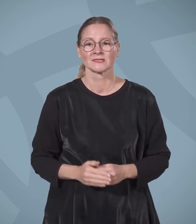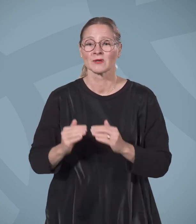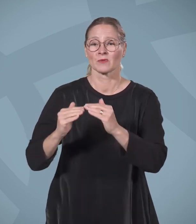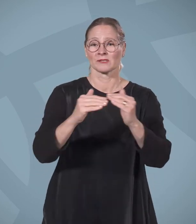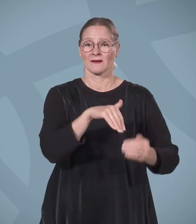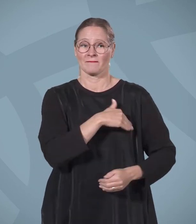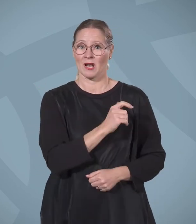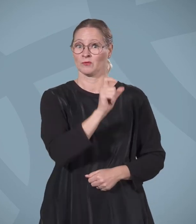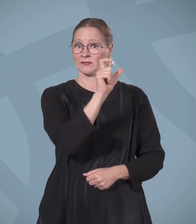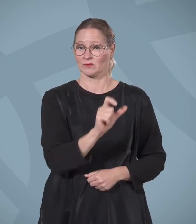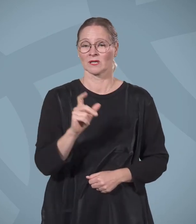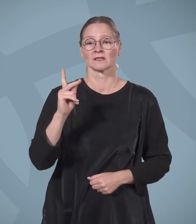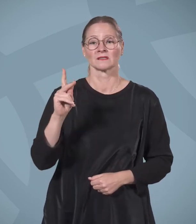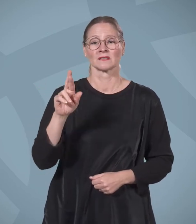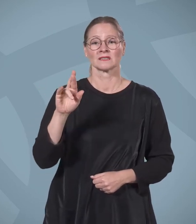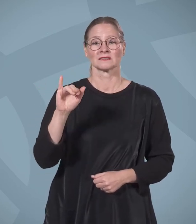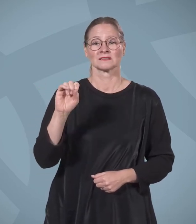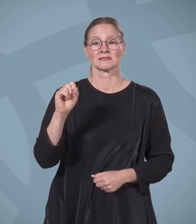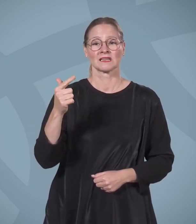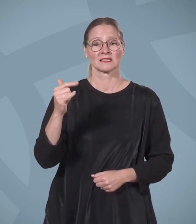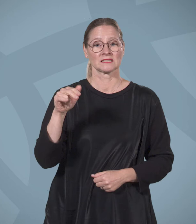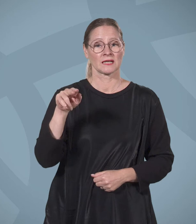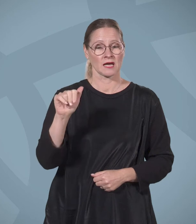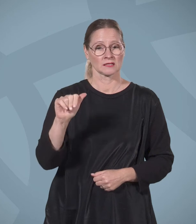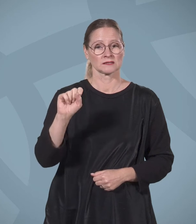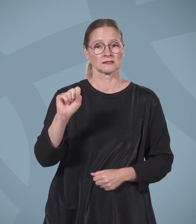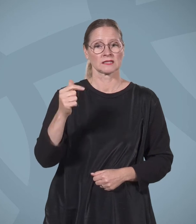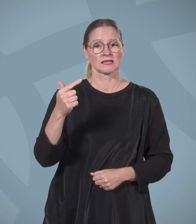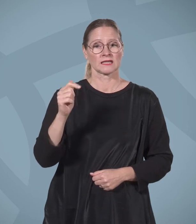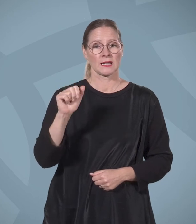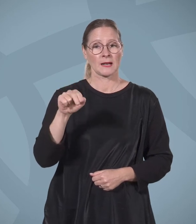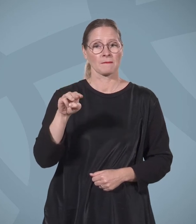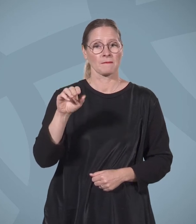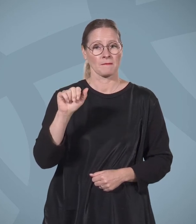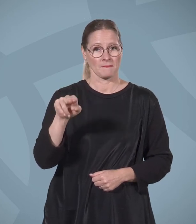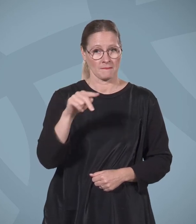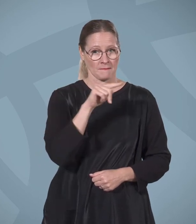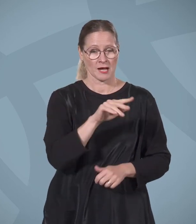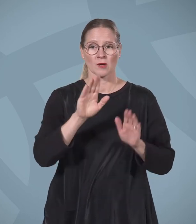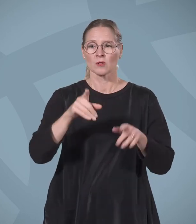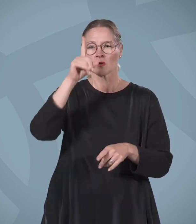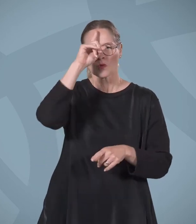Yhdenvertaisuusvaltuutettu Kristina Stenman on antanut suosituksia -